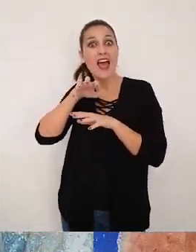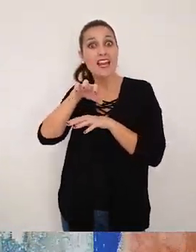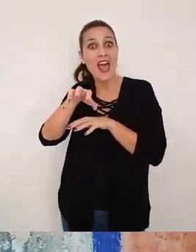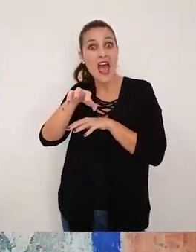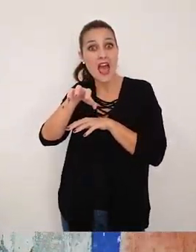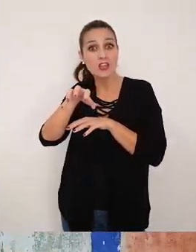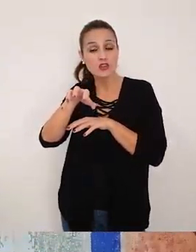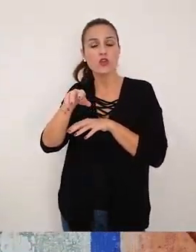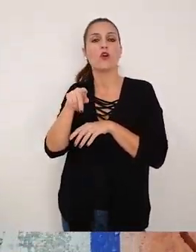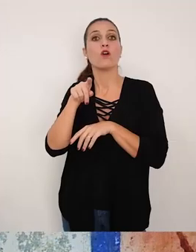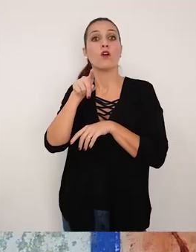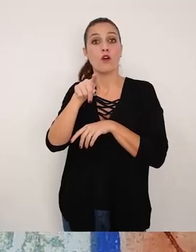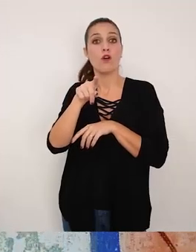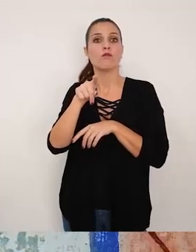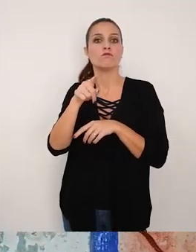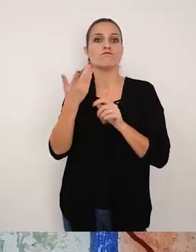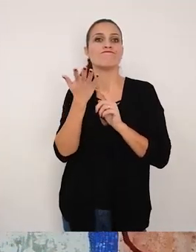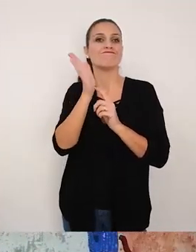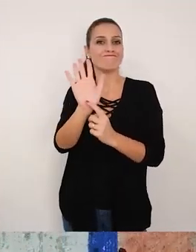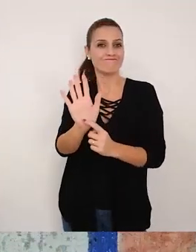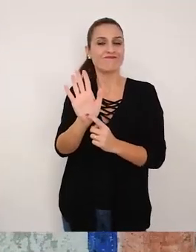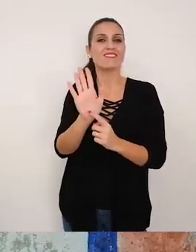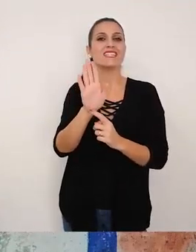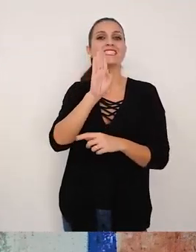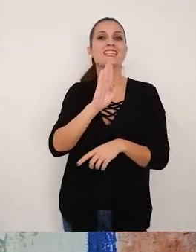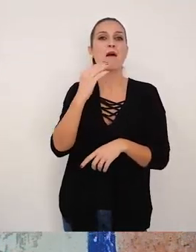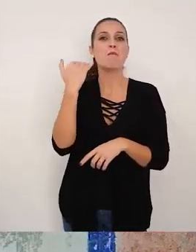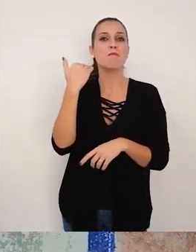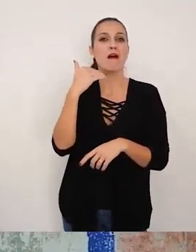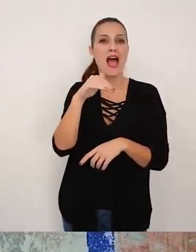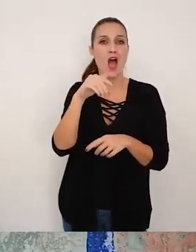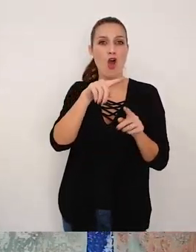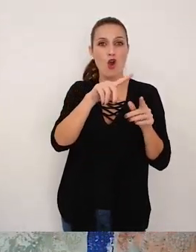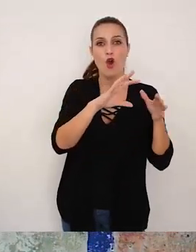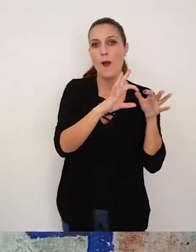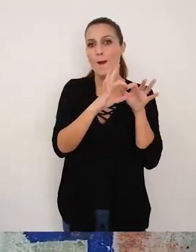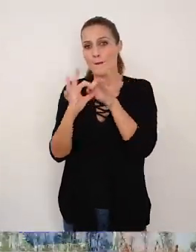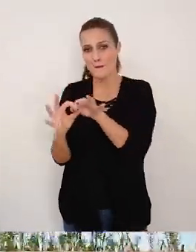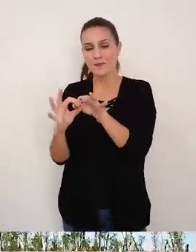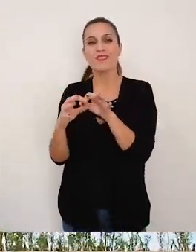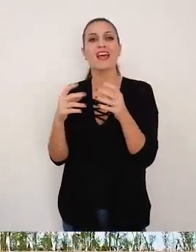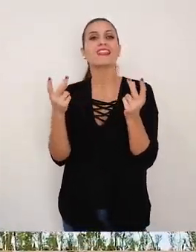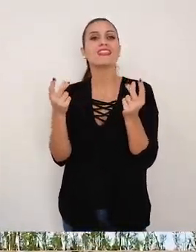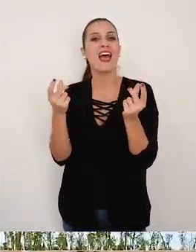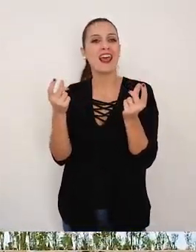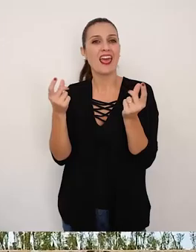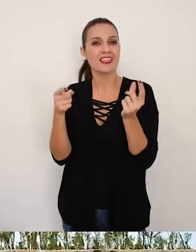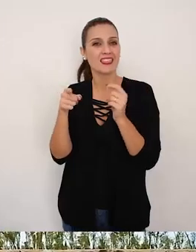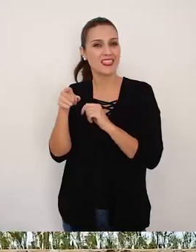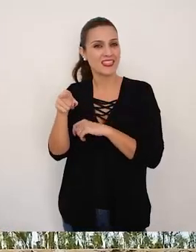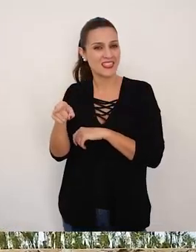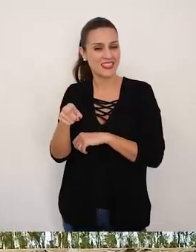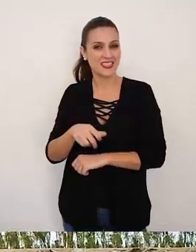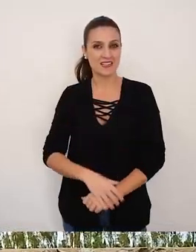che lega San Paolo con il tipico fenomeno del tarantismo.